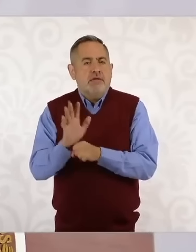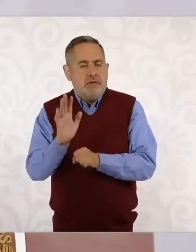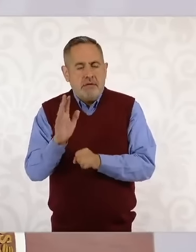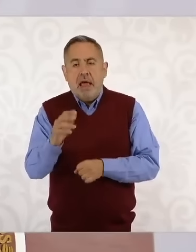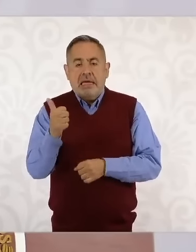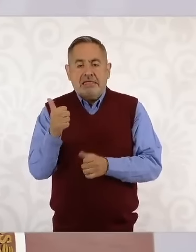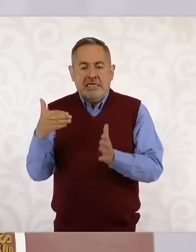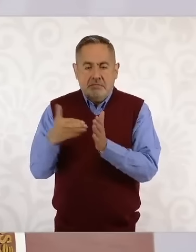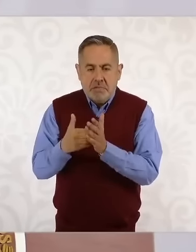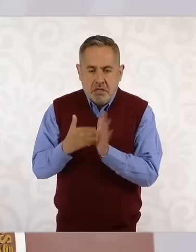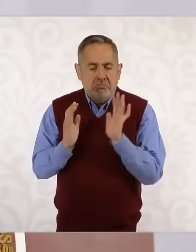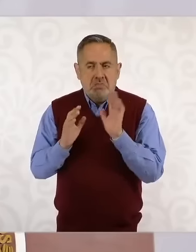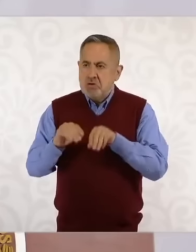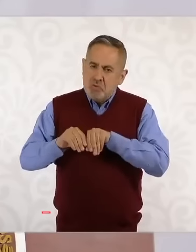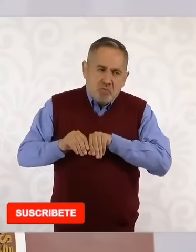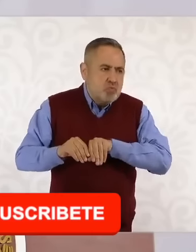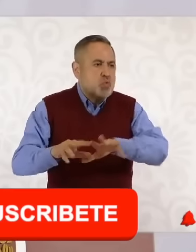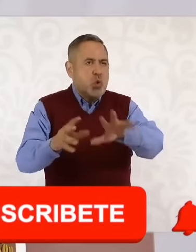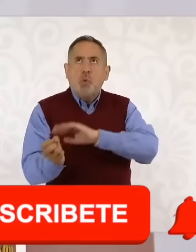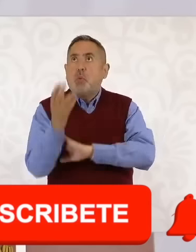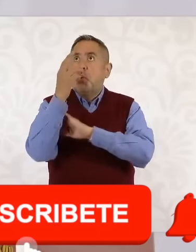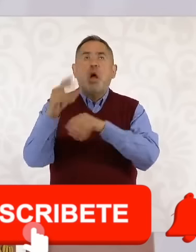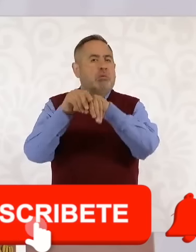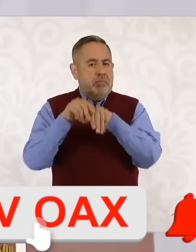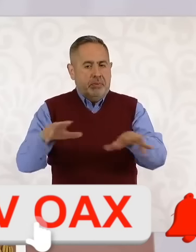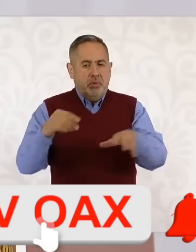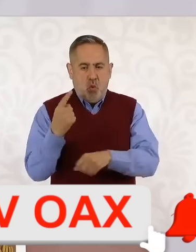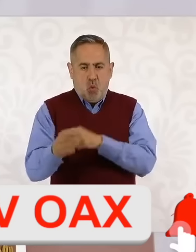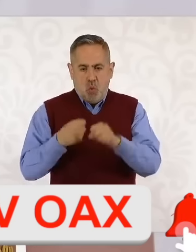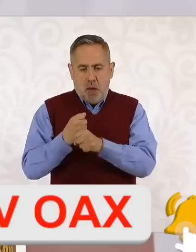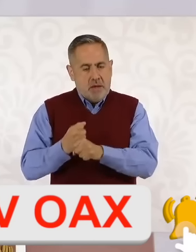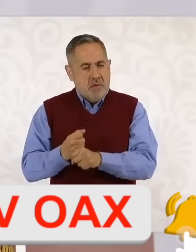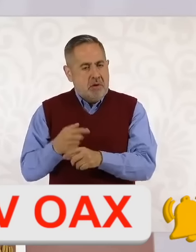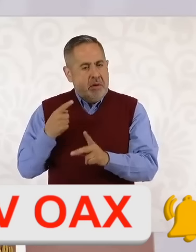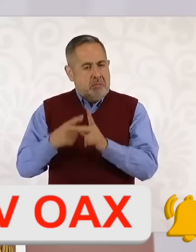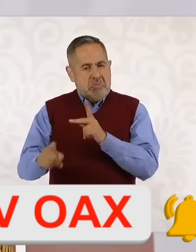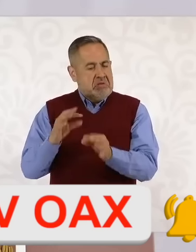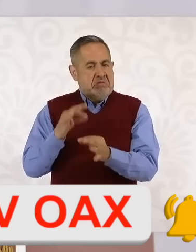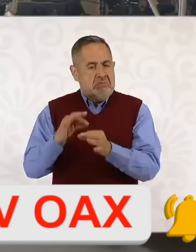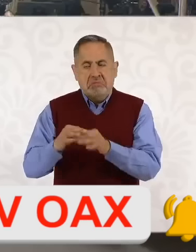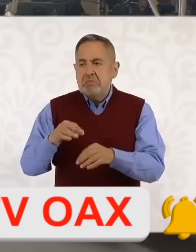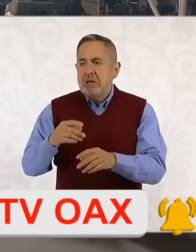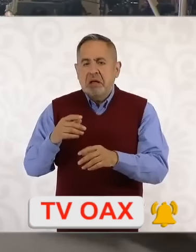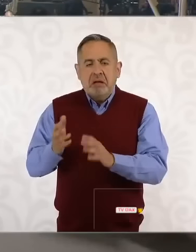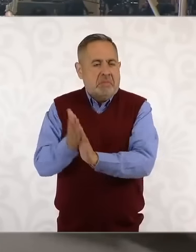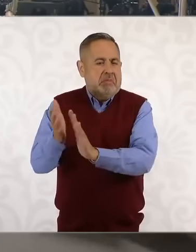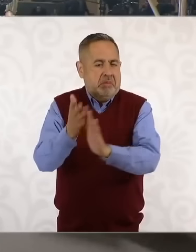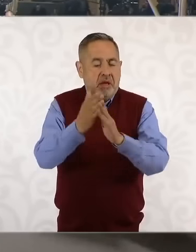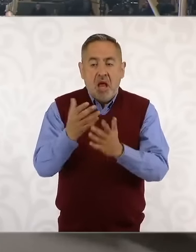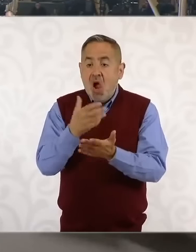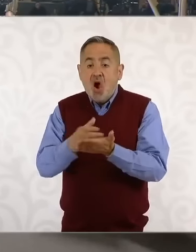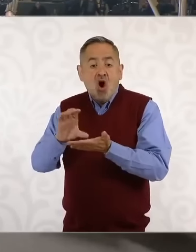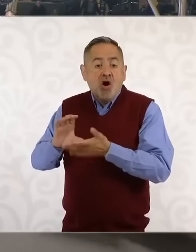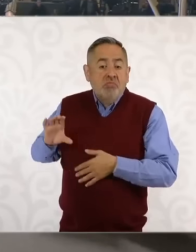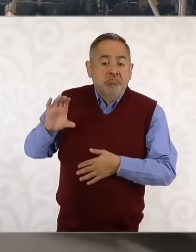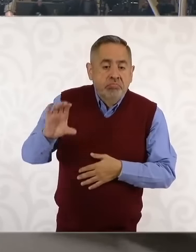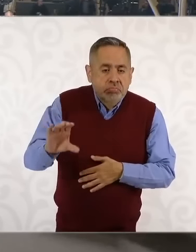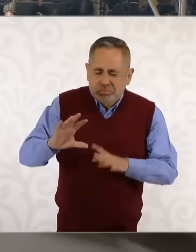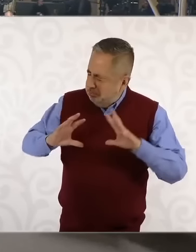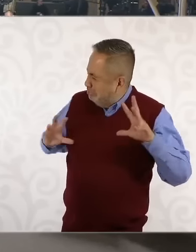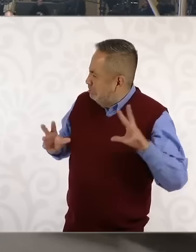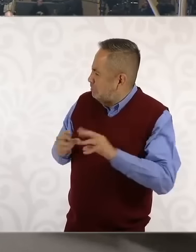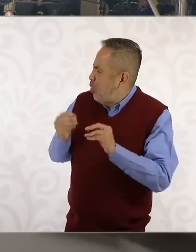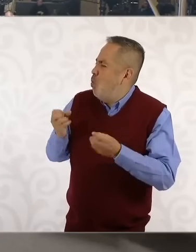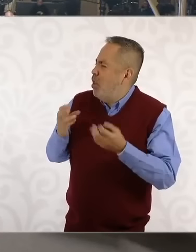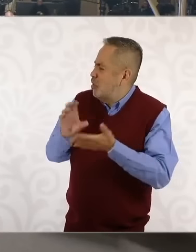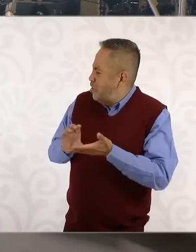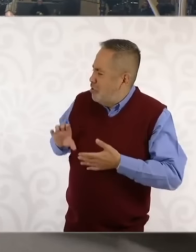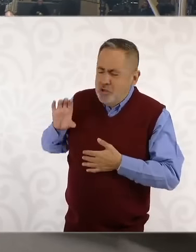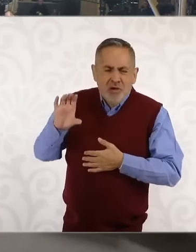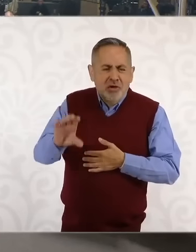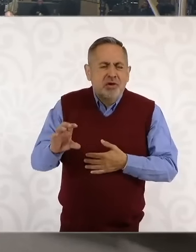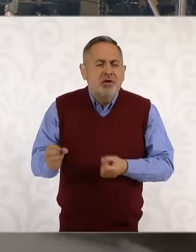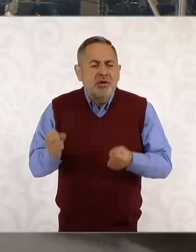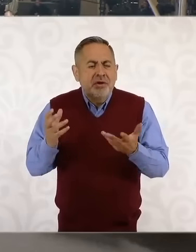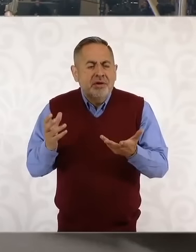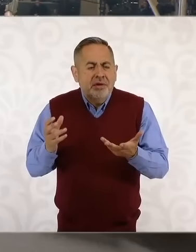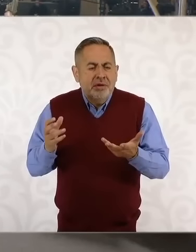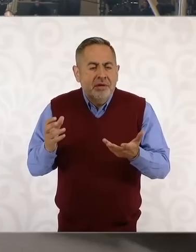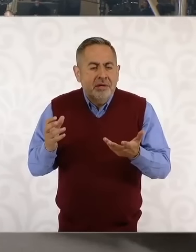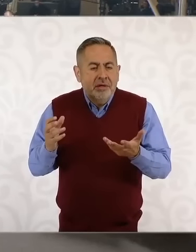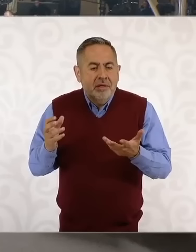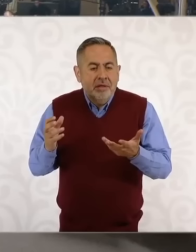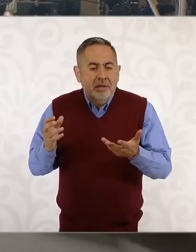tienen salida y que inician su construcción el próximo año con una inversión total de cuánto,